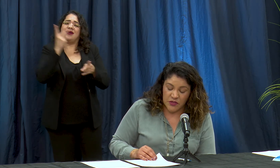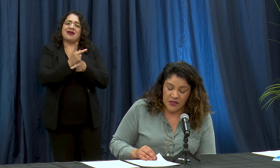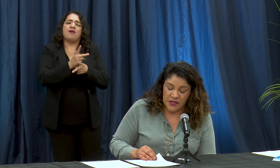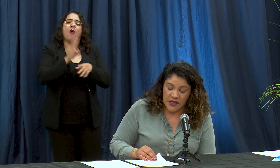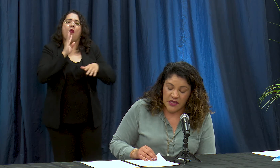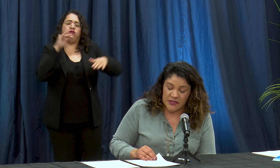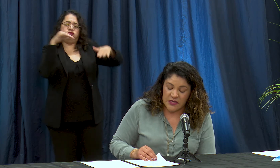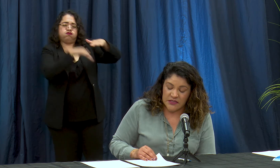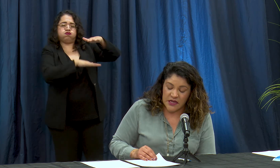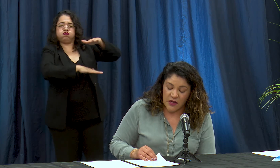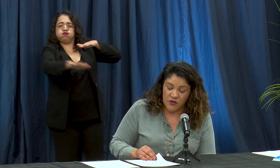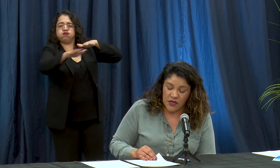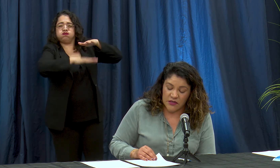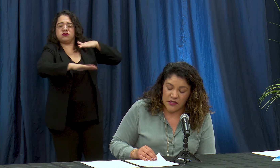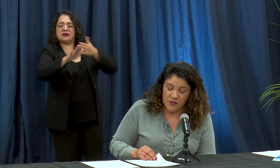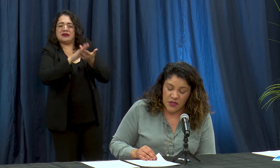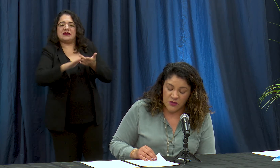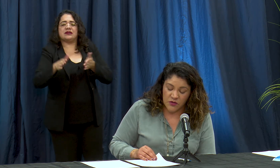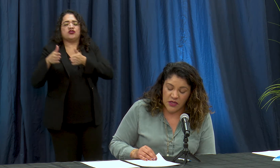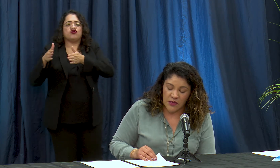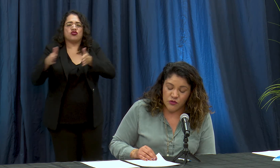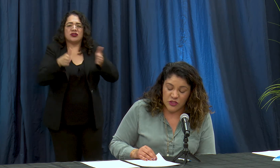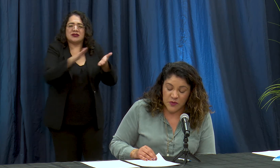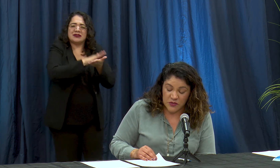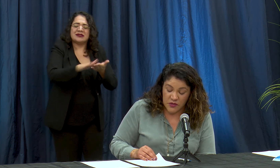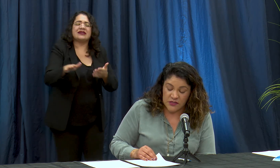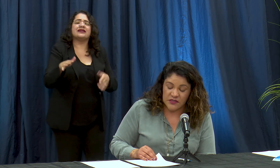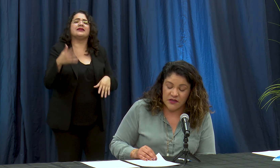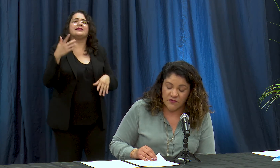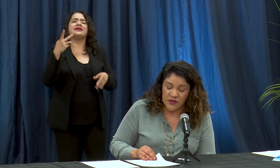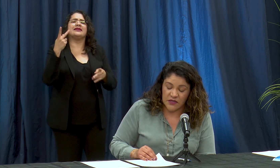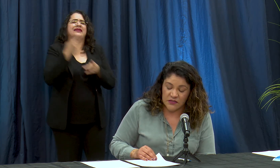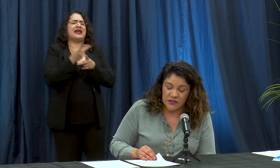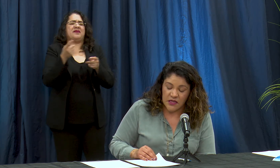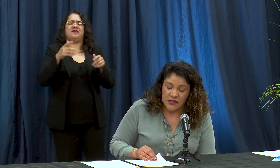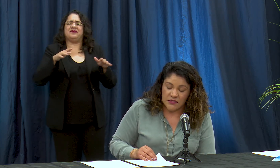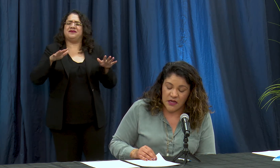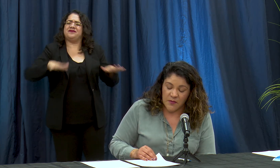que si Sierra con intend I'm en todo de que muchas personas están Finny's Sierra